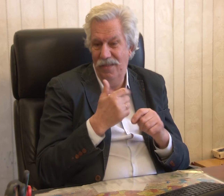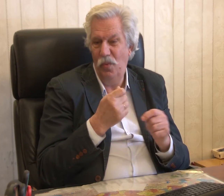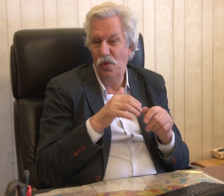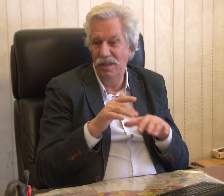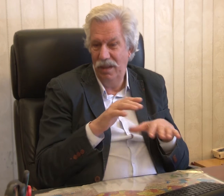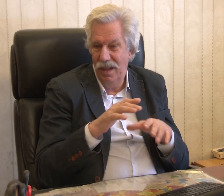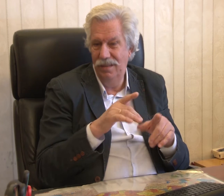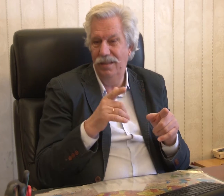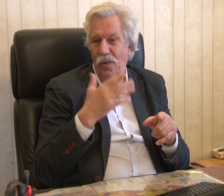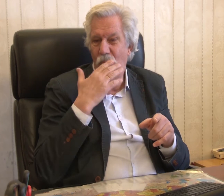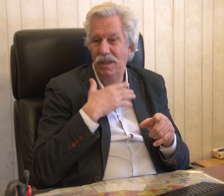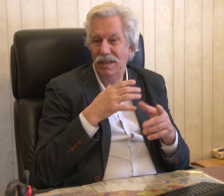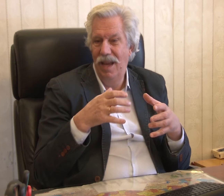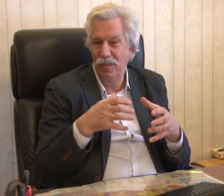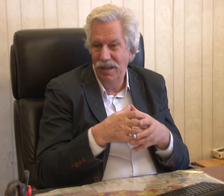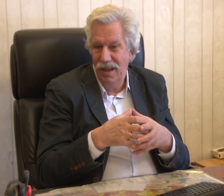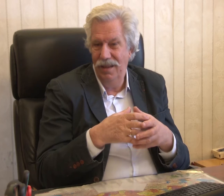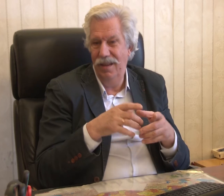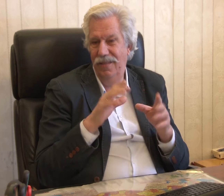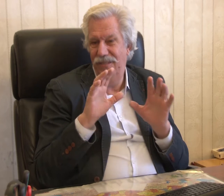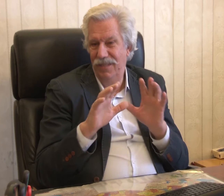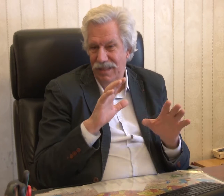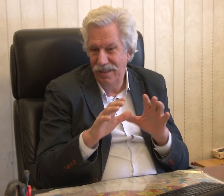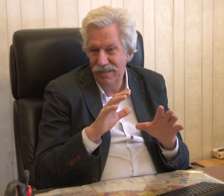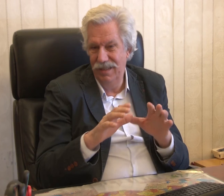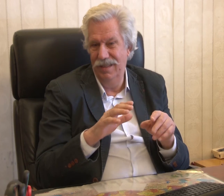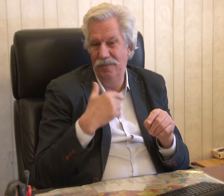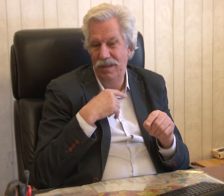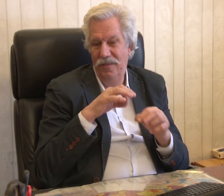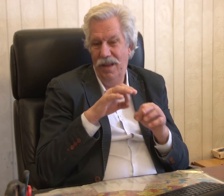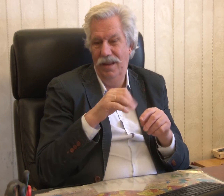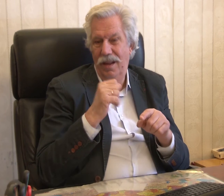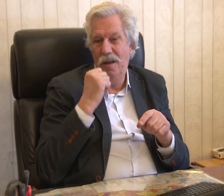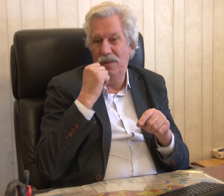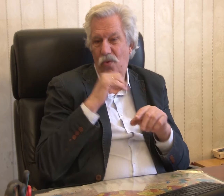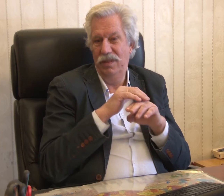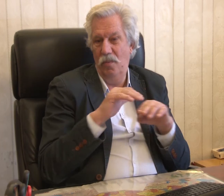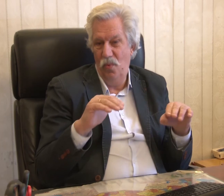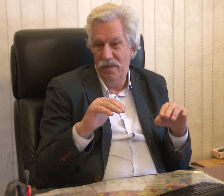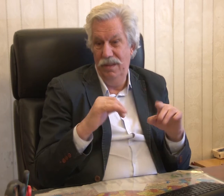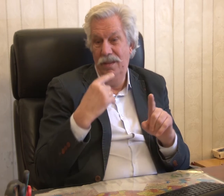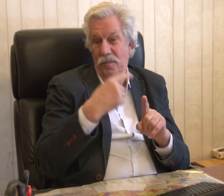художественной самодеятельностью, любительскими ансамблями, выставками. Мы проводили мероприятия на московском уровне,